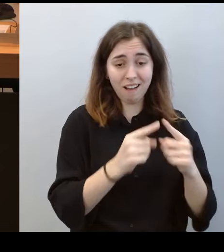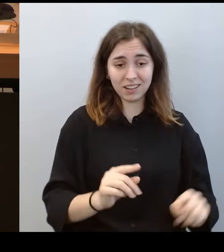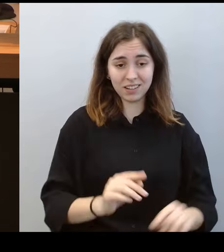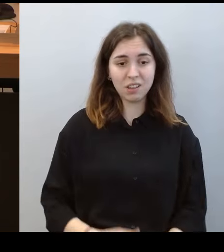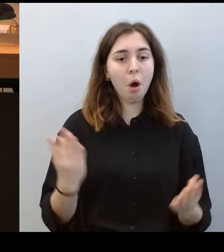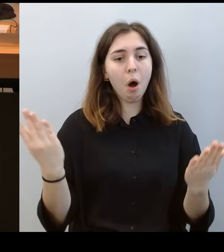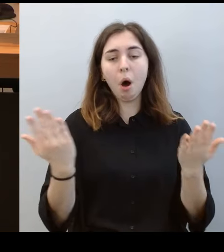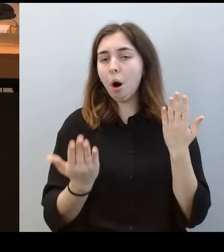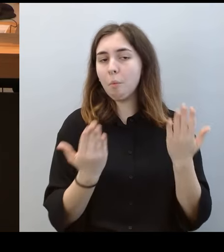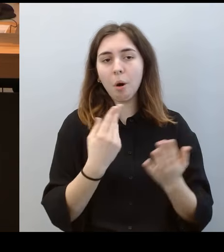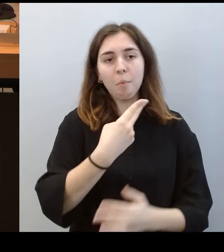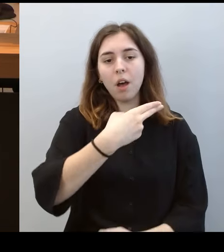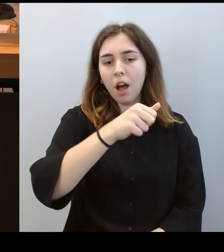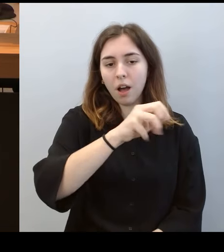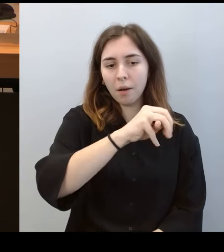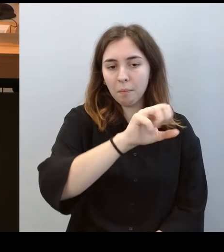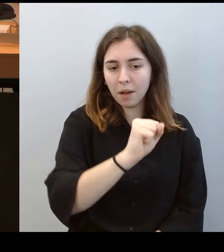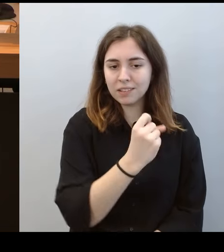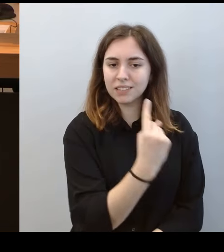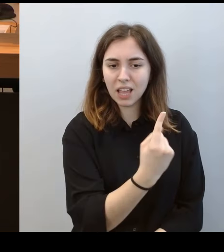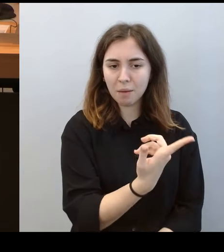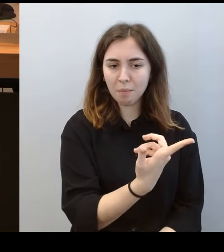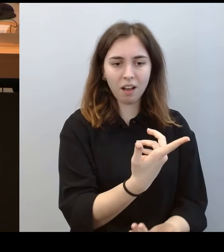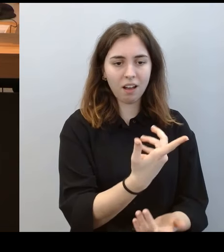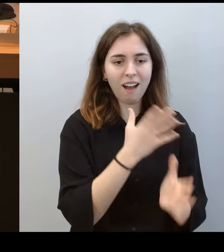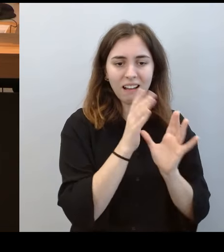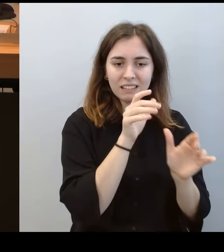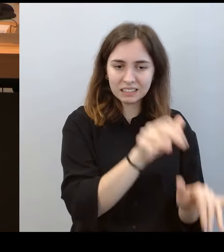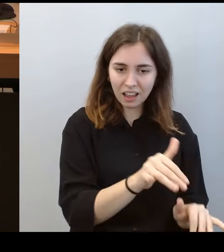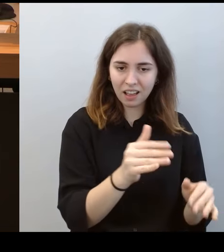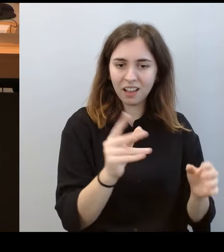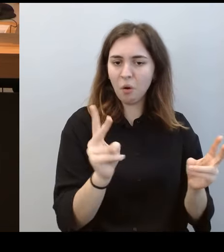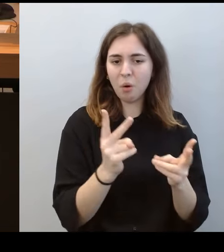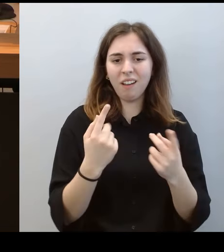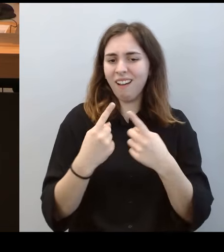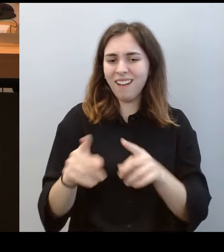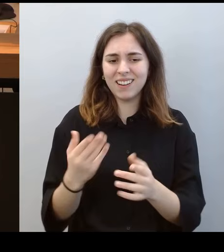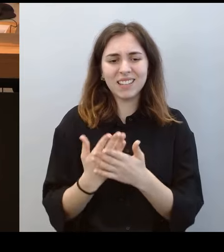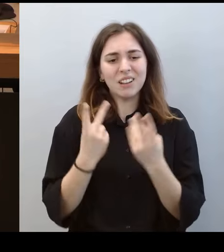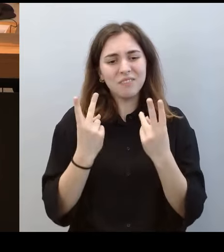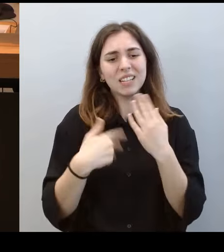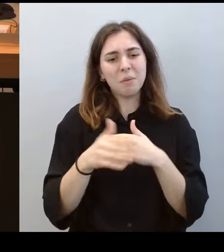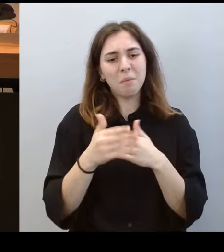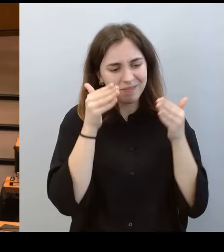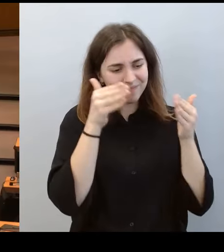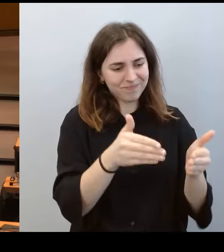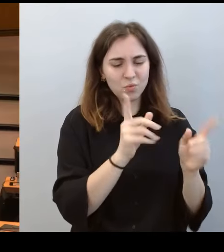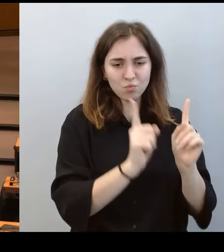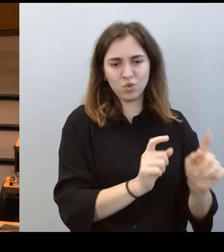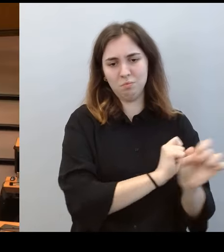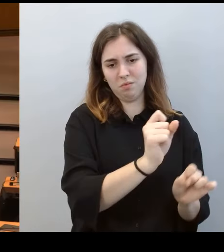müssen wir bekämpfen. Aber mit rassistischen Zuschreibungen erreichen Sie exakt das Gegenteil. Vielen Dank. (Beifall) (Rednerwechsel)